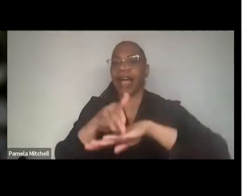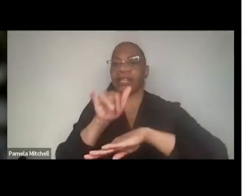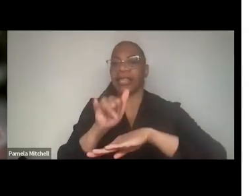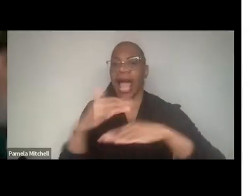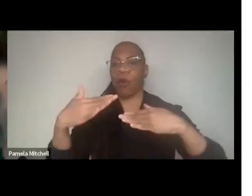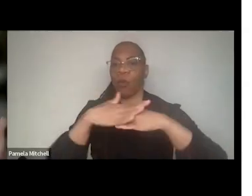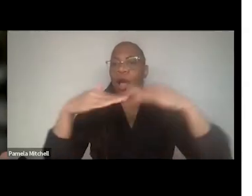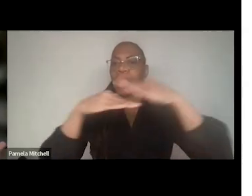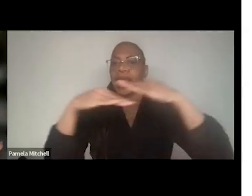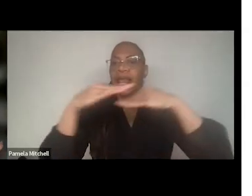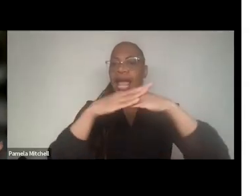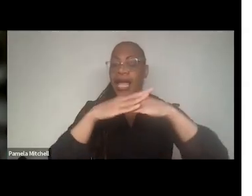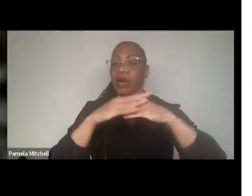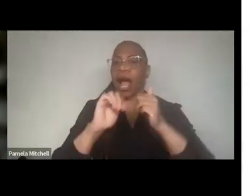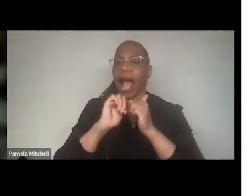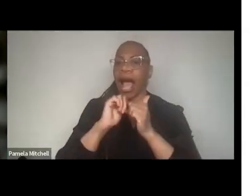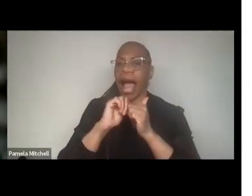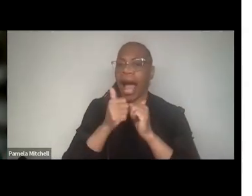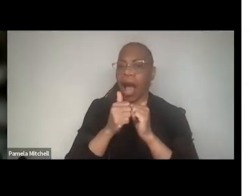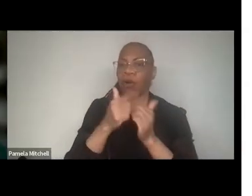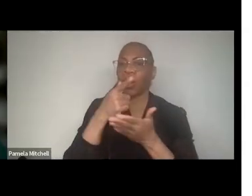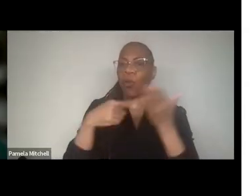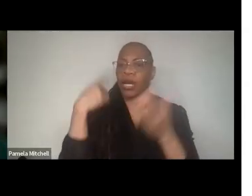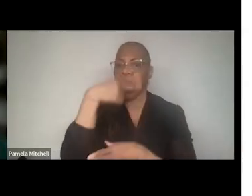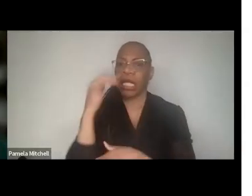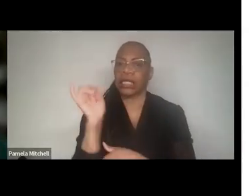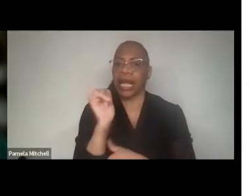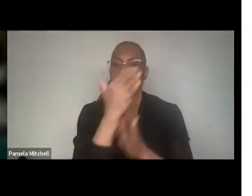cómo se ve esto junto con la comprensión de las listas para lesión cerebral para SSI.